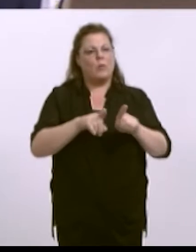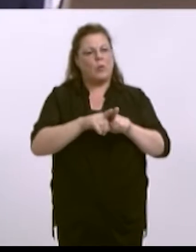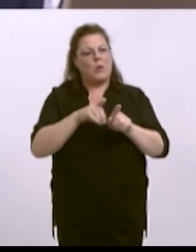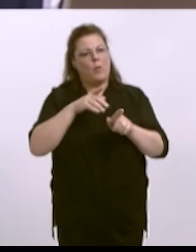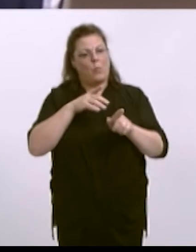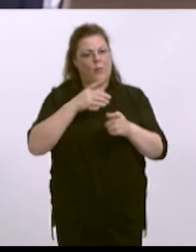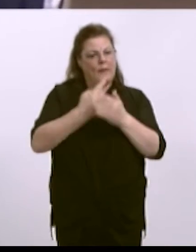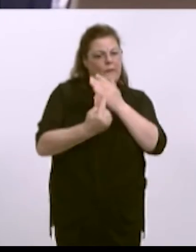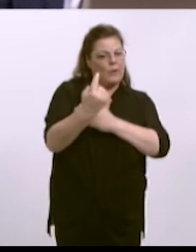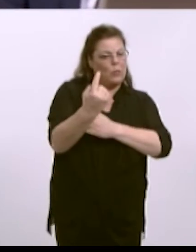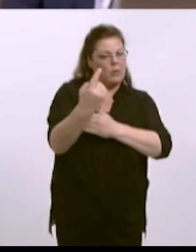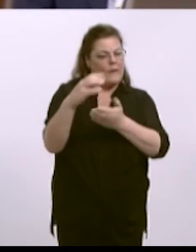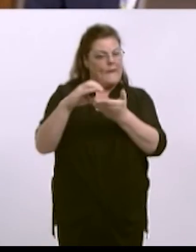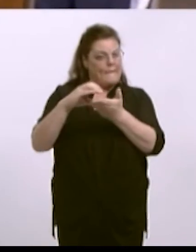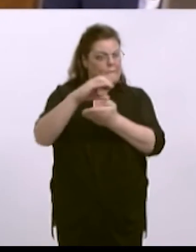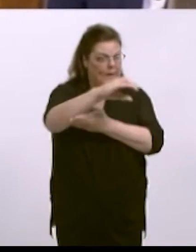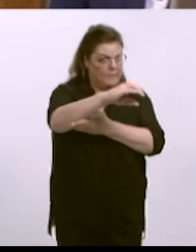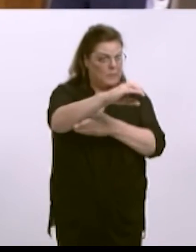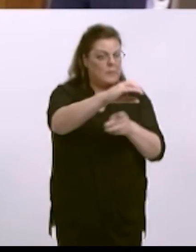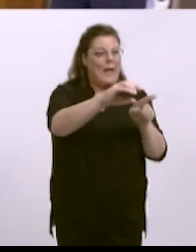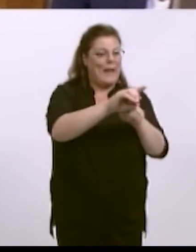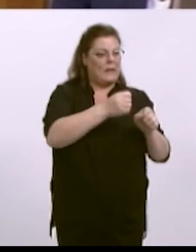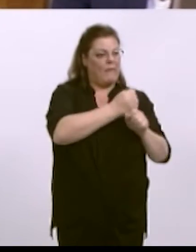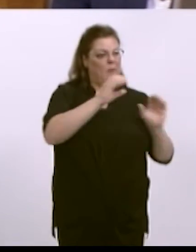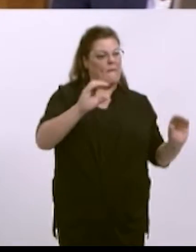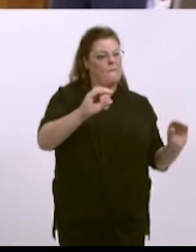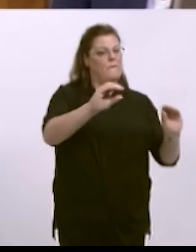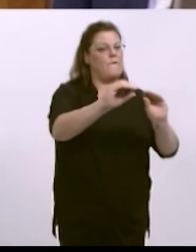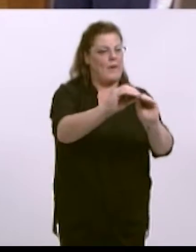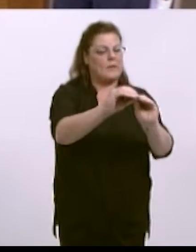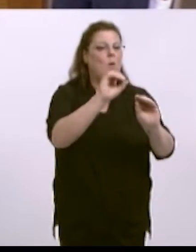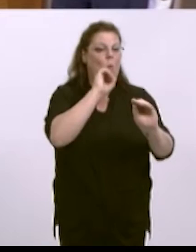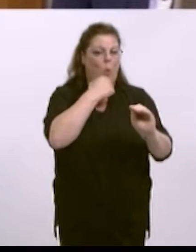bod pobl yn gallu cael mwy o fynediad i addysg uwch. Dynaír egwyddorion y maeír Ysgrifennydd